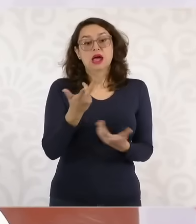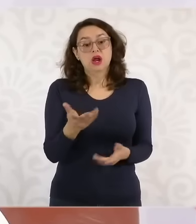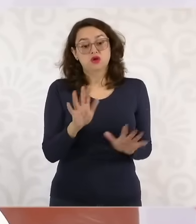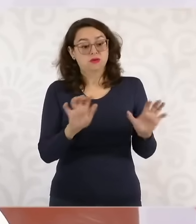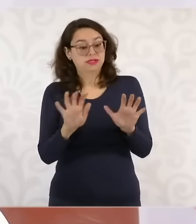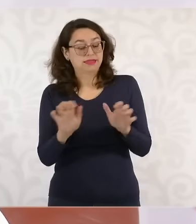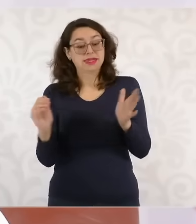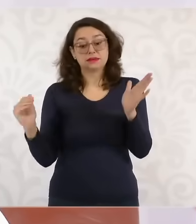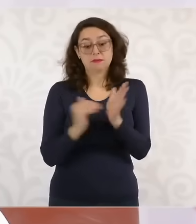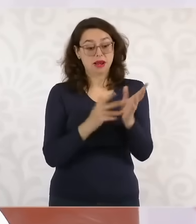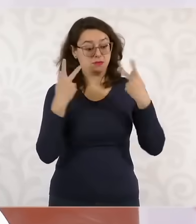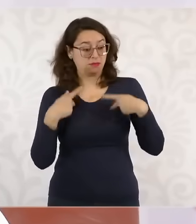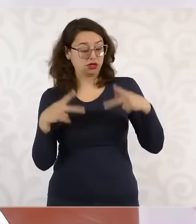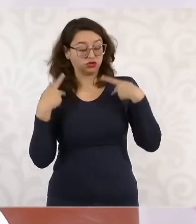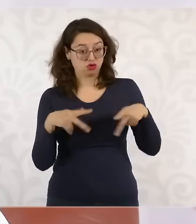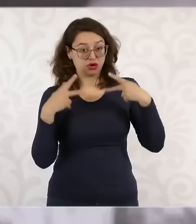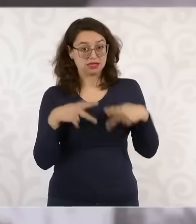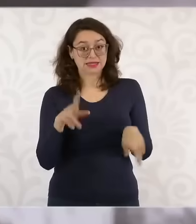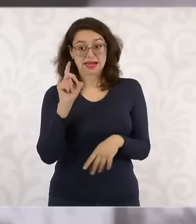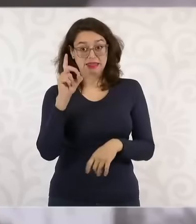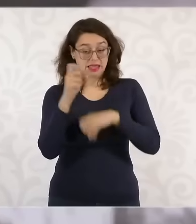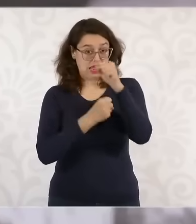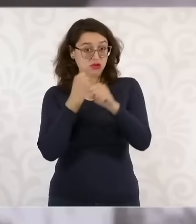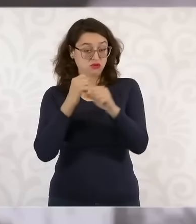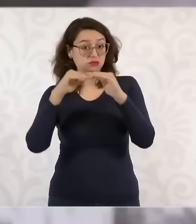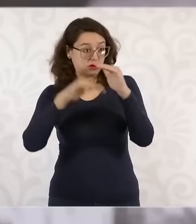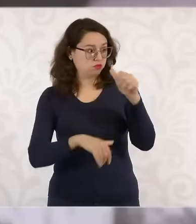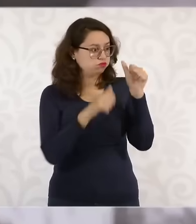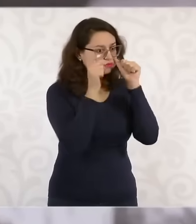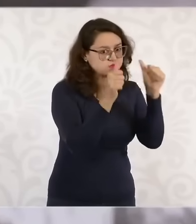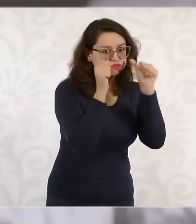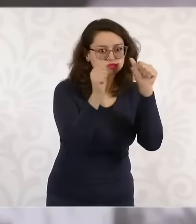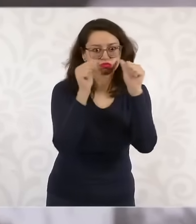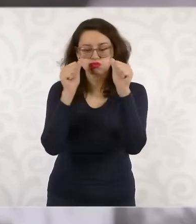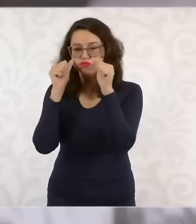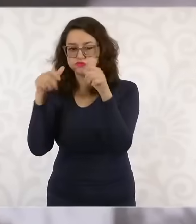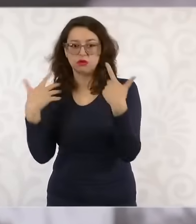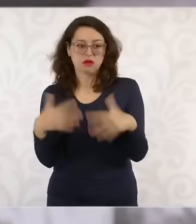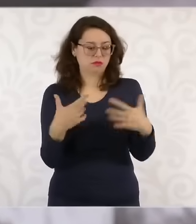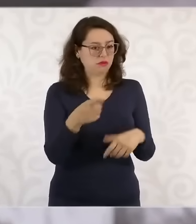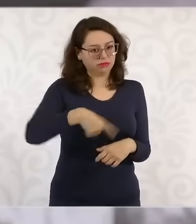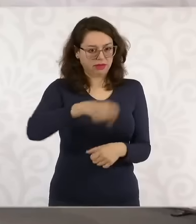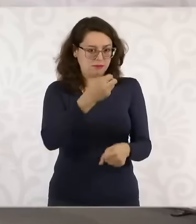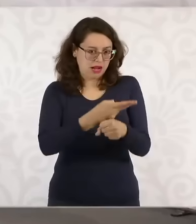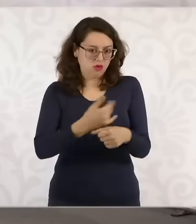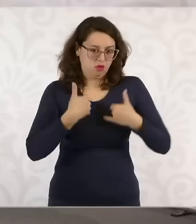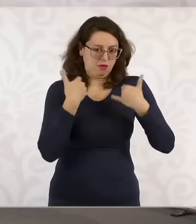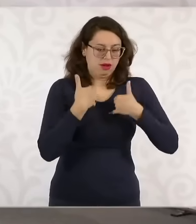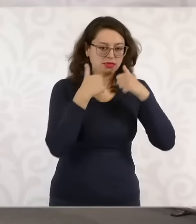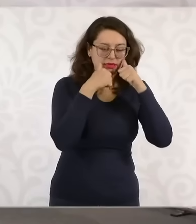Estamos atendiendo el grupo de la población que es importante atender a temprana edad. Adelante.